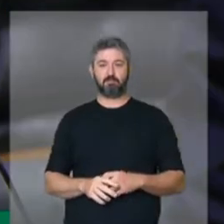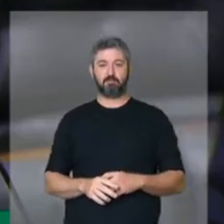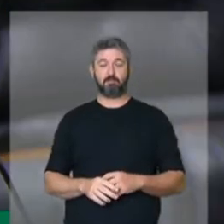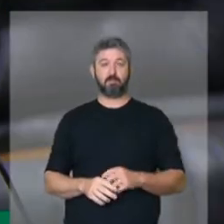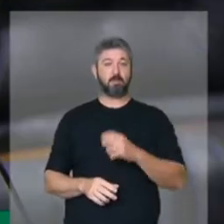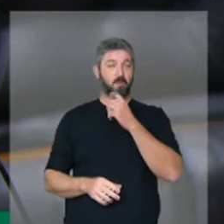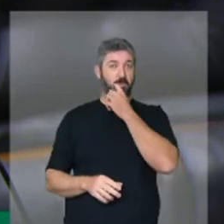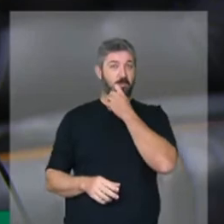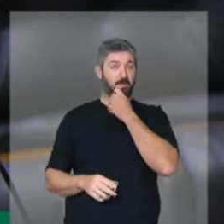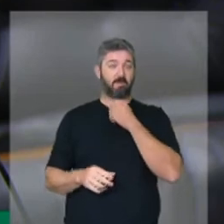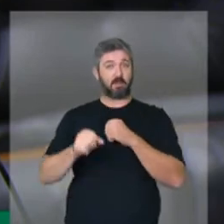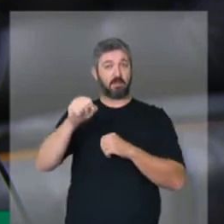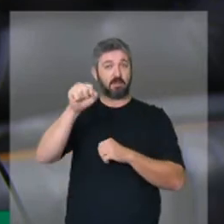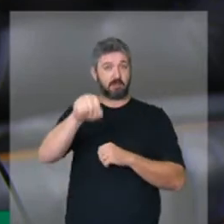PSDB RECOMENDA VOTO NÃO. -- [PRESIDENTE]: COMO